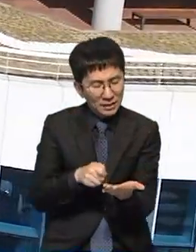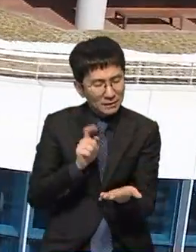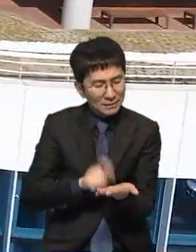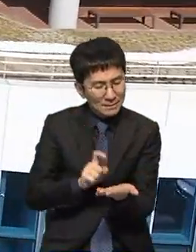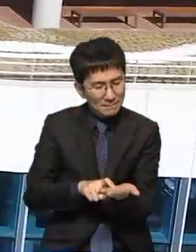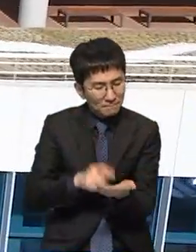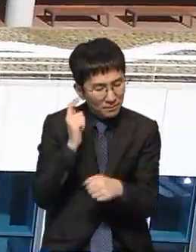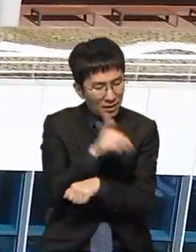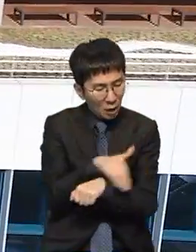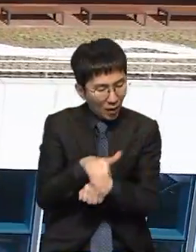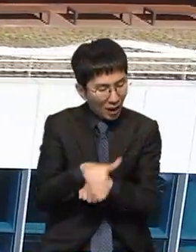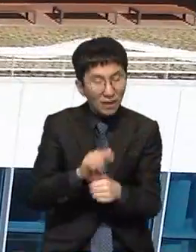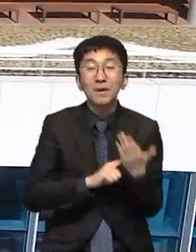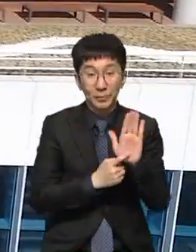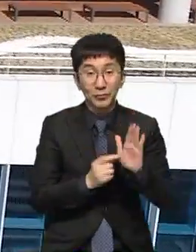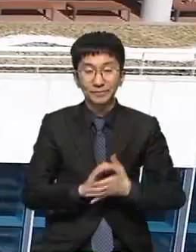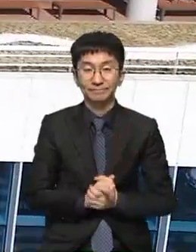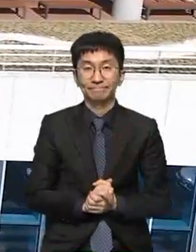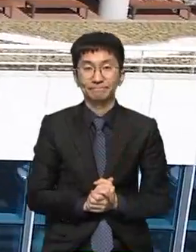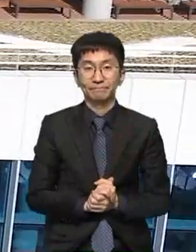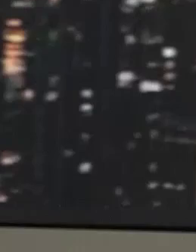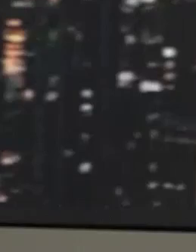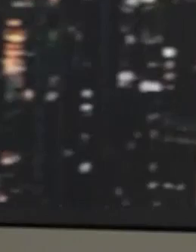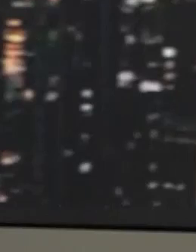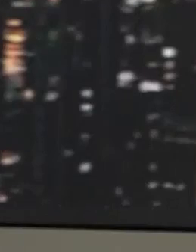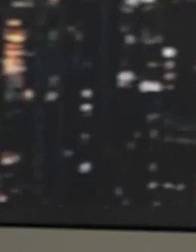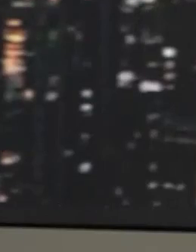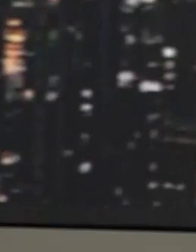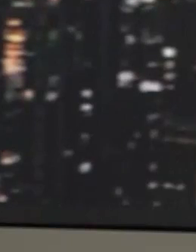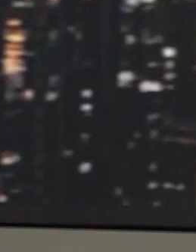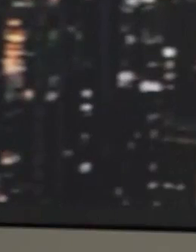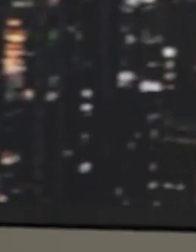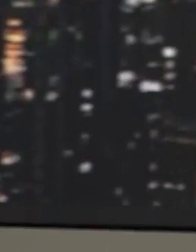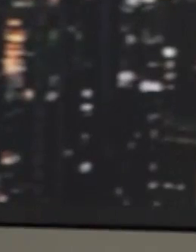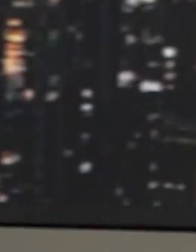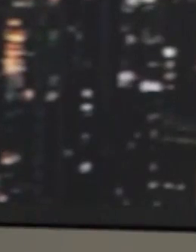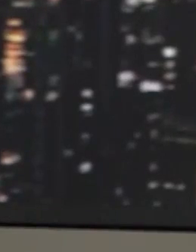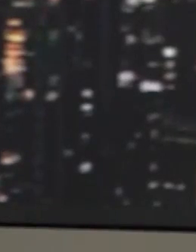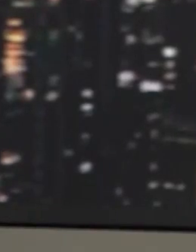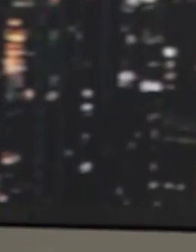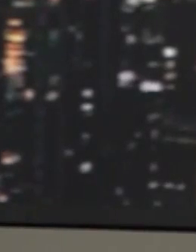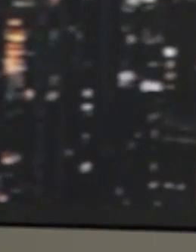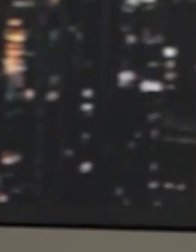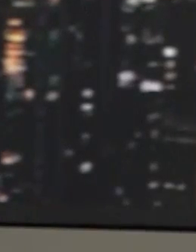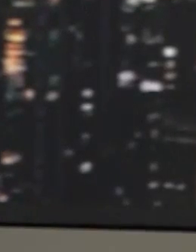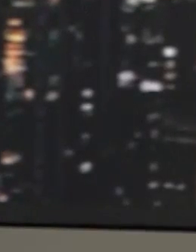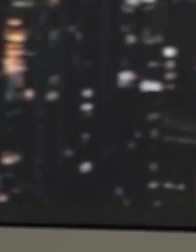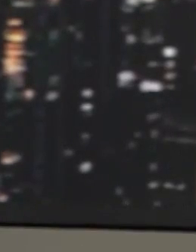SBS 박재현입니다. (앵커) 오미크론이 잦아들면 이제는 감염병 등급을 낮춰서 코로나를 앞으로